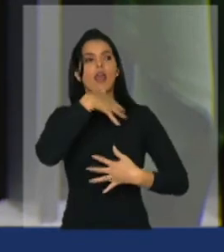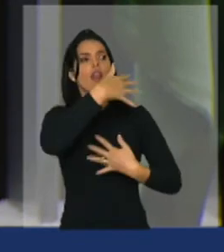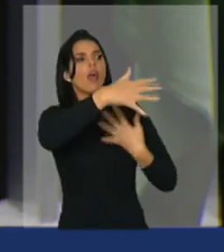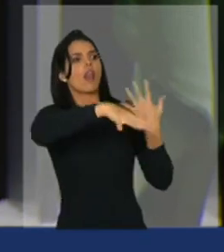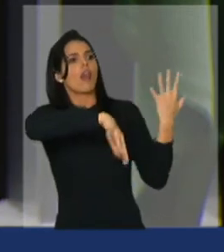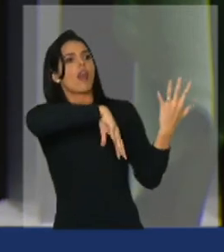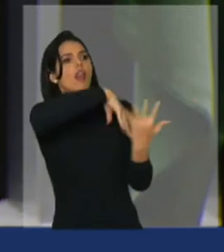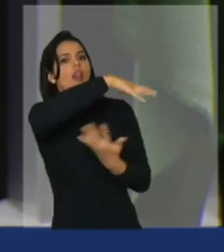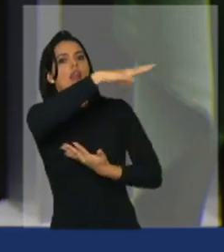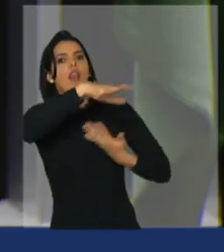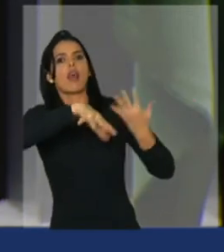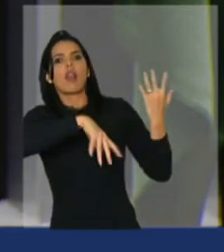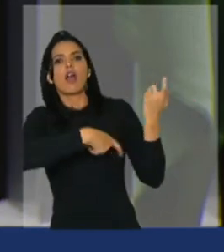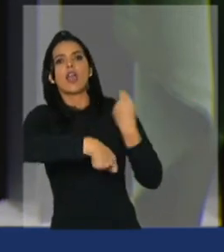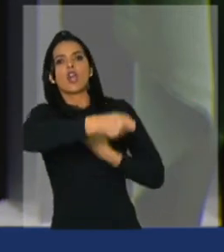PRIVATIZAR, ORA, GENTE, QUE COISA É ESTA, QUE CAOS VAI